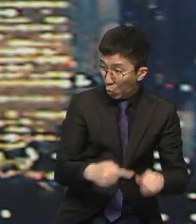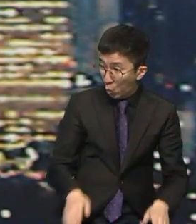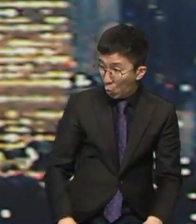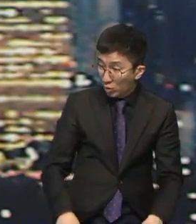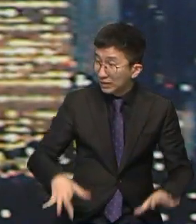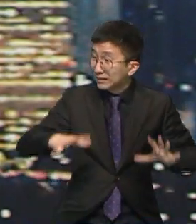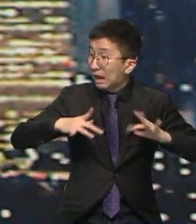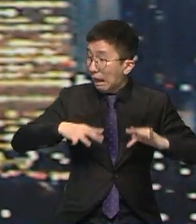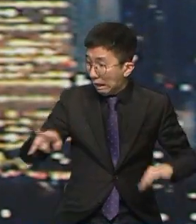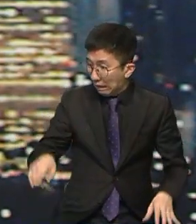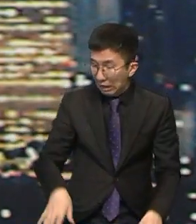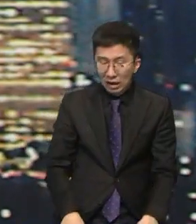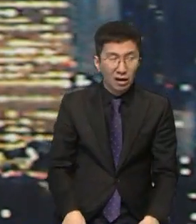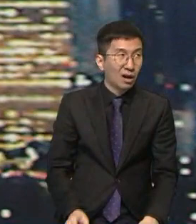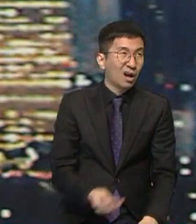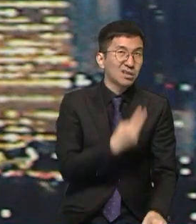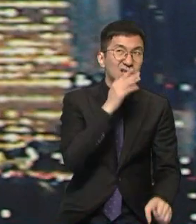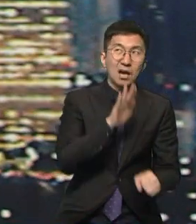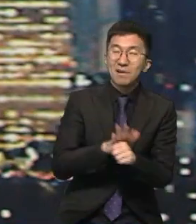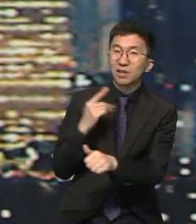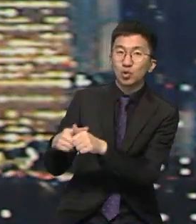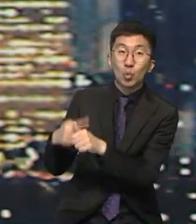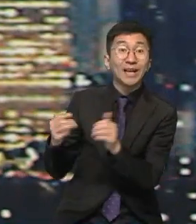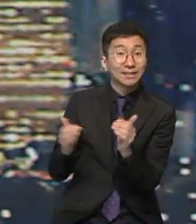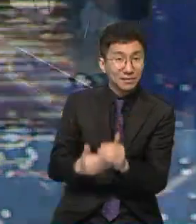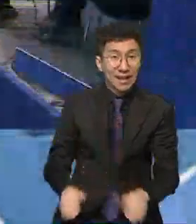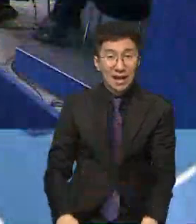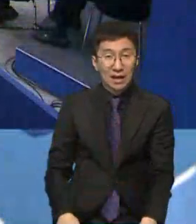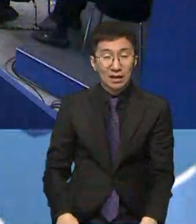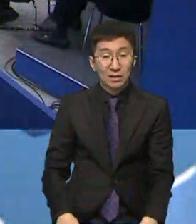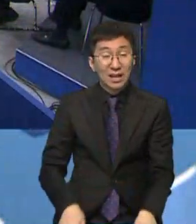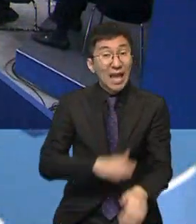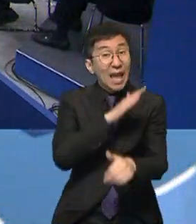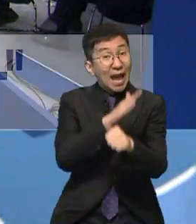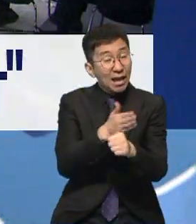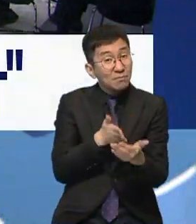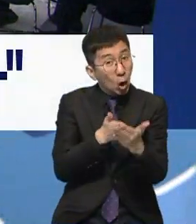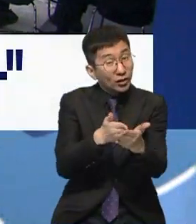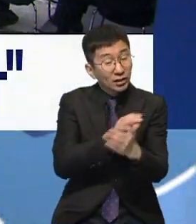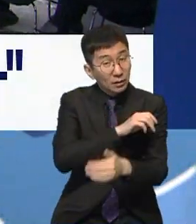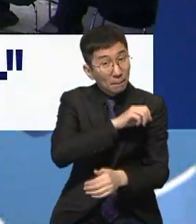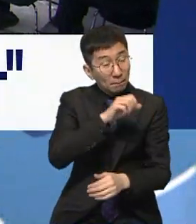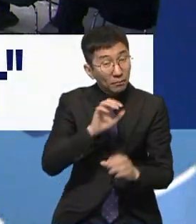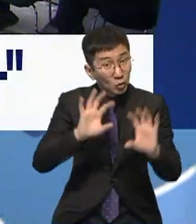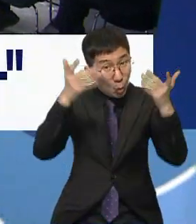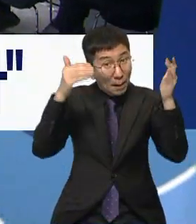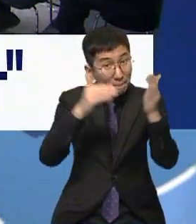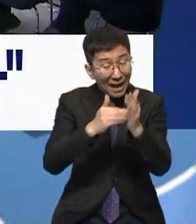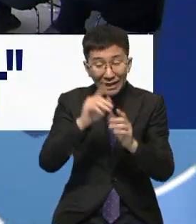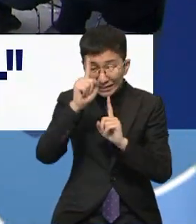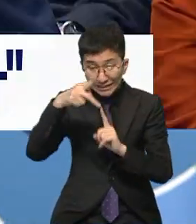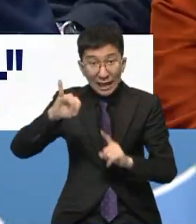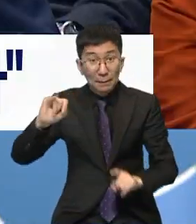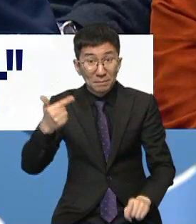시작해 자화자찬으로 끝났다며 오늘 행사를 혹평했습니다. 더구나 해임건의안까지 통과한 이상민